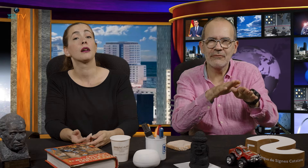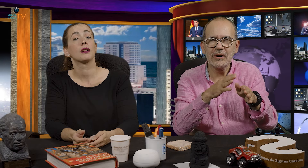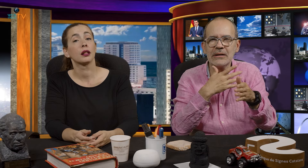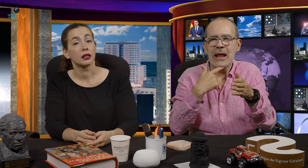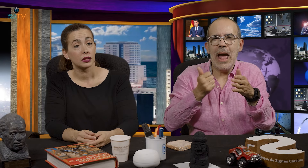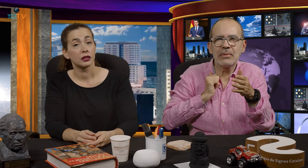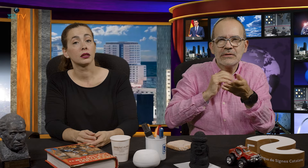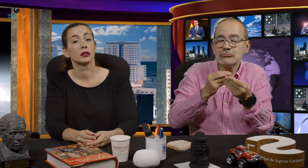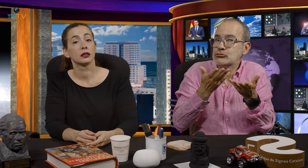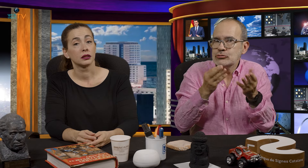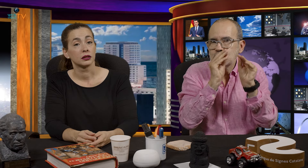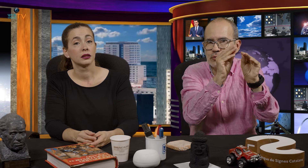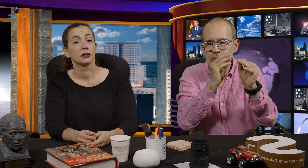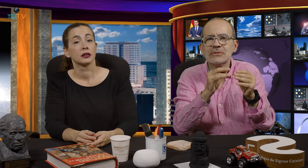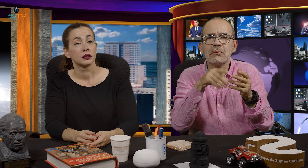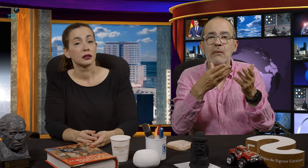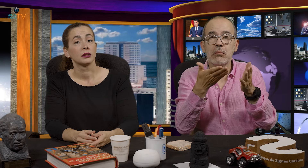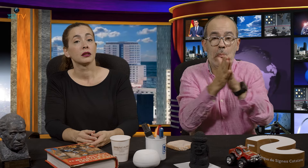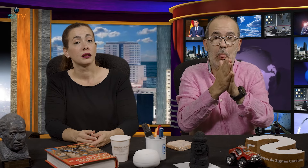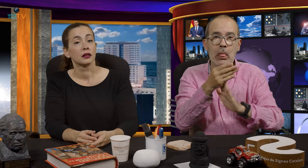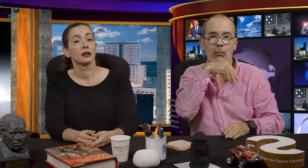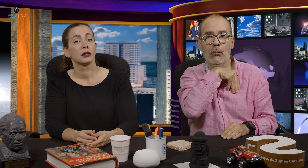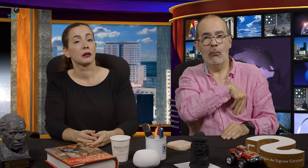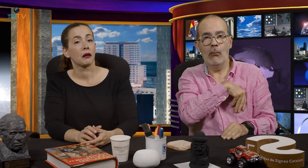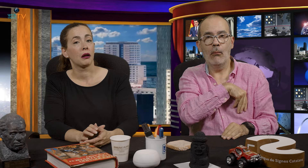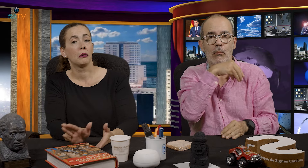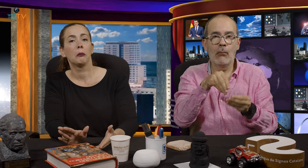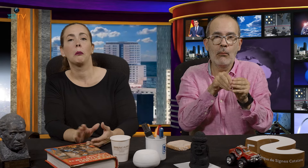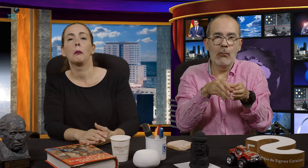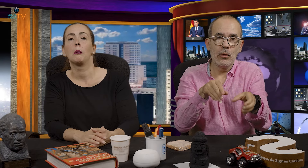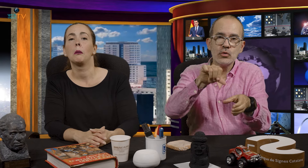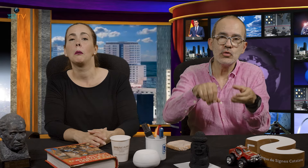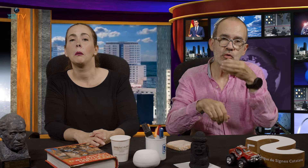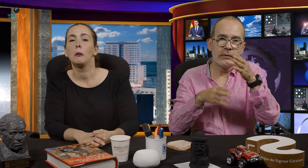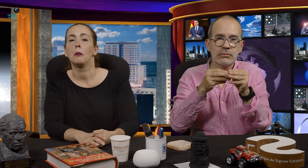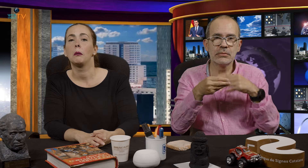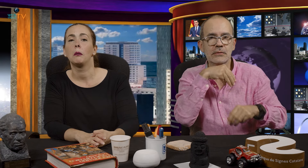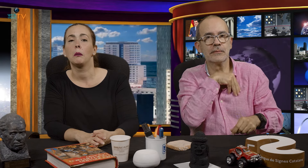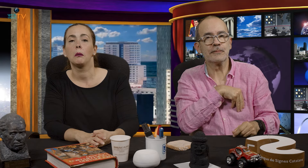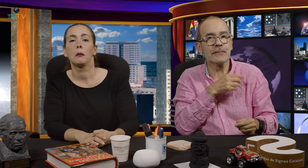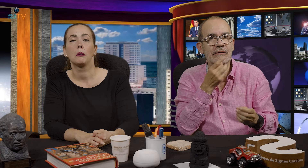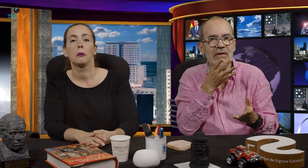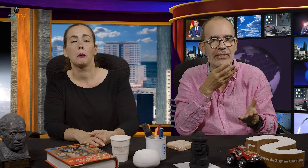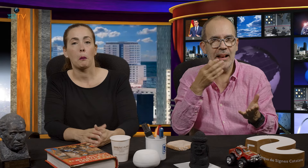ya que se puede aprovechar. Es típico allí. Se guardan el vaso en el bolsillo, cuando tienen sed, lo sacan, lo rellenan y, al terminar, se lo vuelven a guardar.